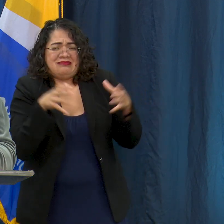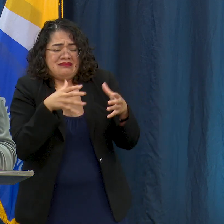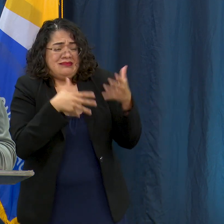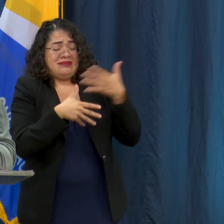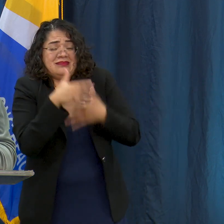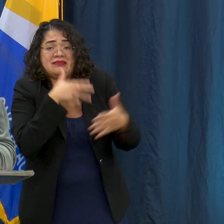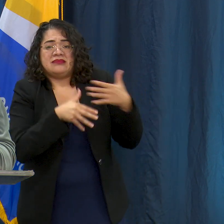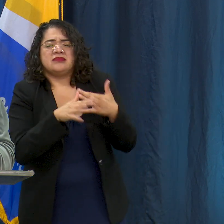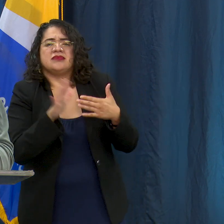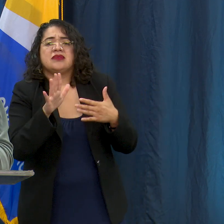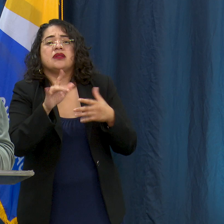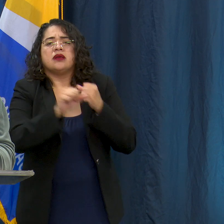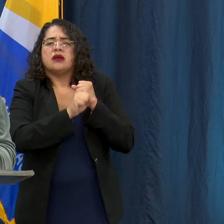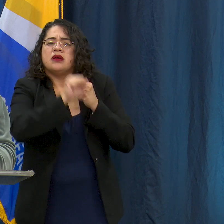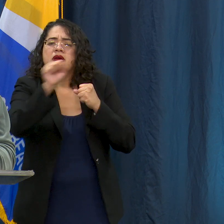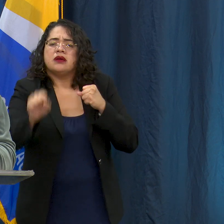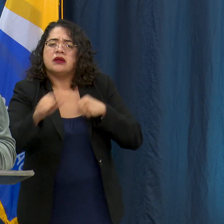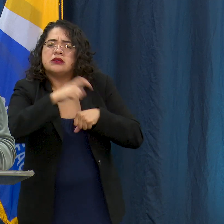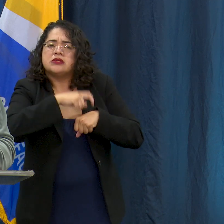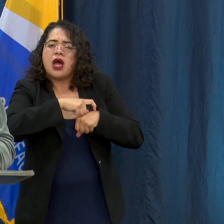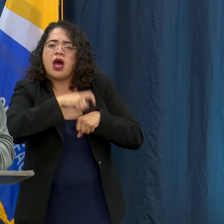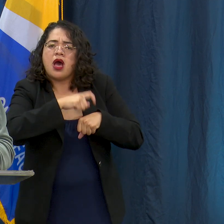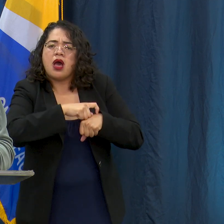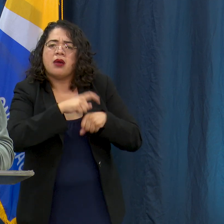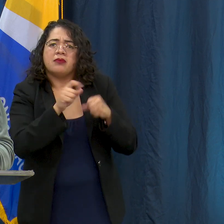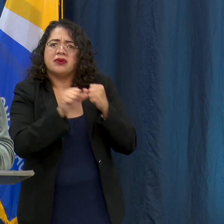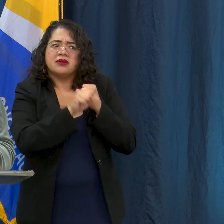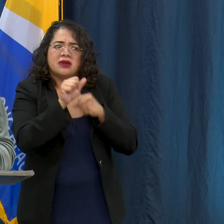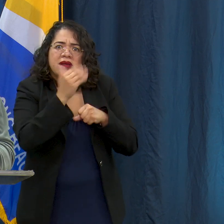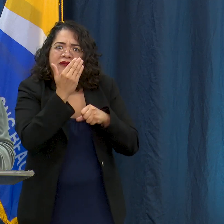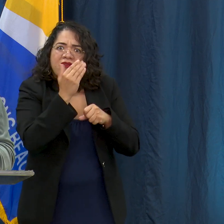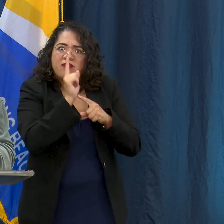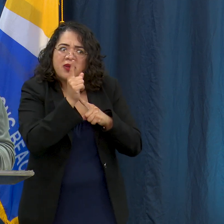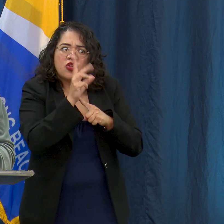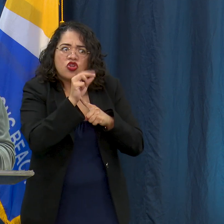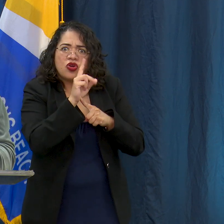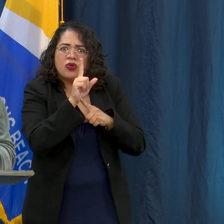interact-as's con los demás yo mas dura on ter a inter exact c own may or ser al